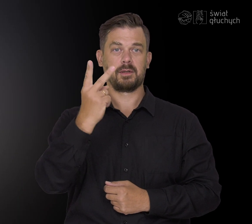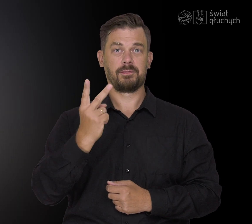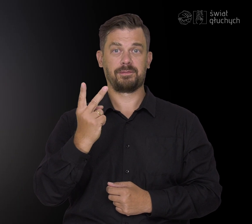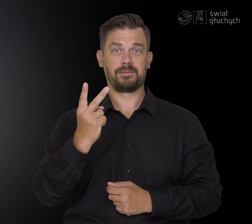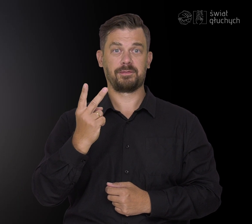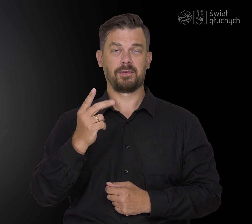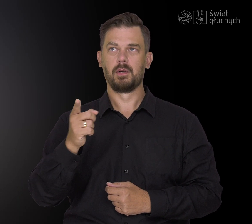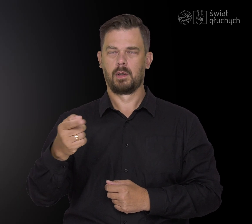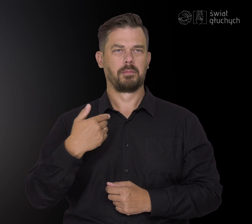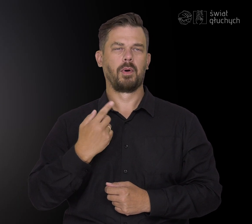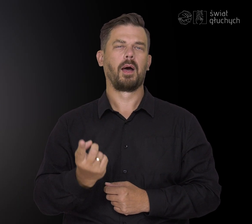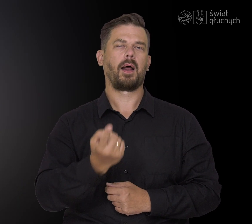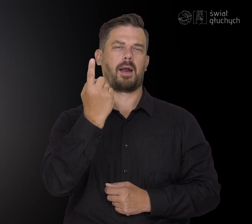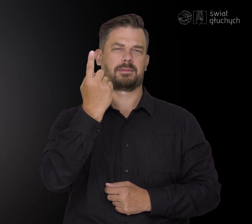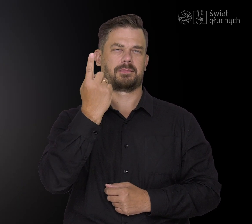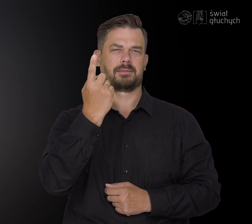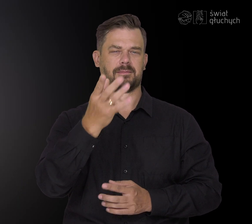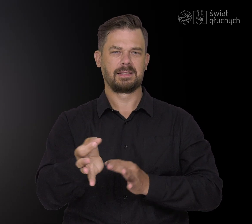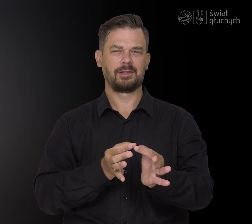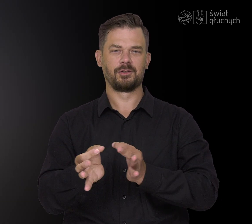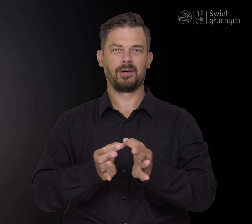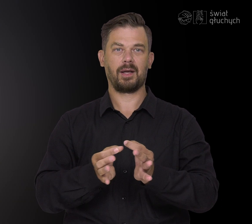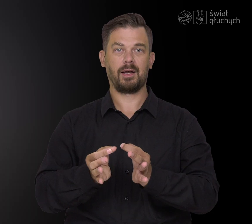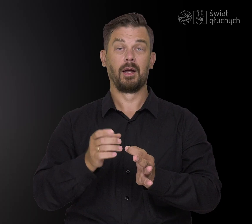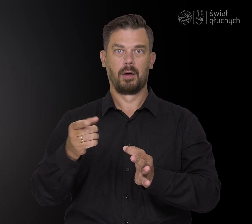to był absolutnie jedyny raz w całej historii ludzkości,